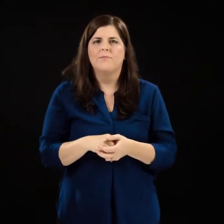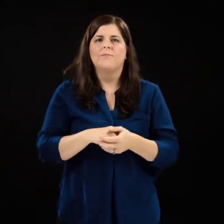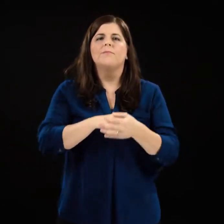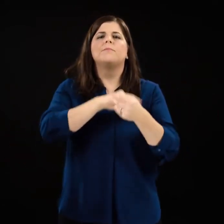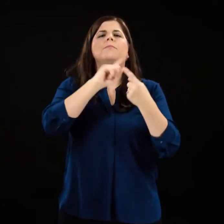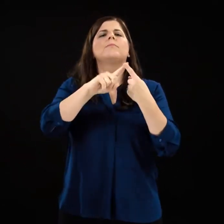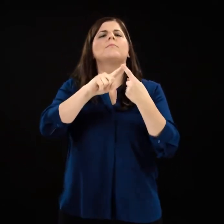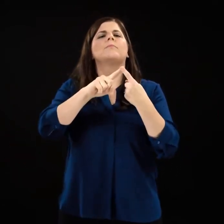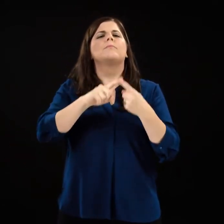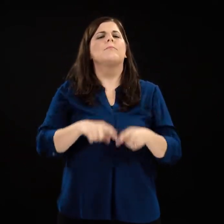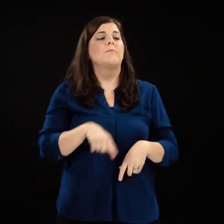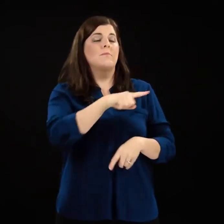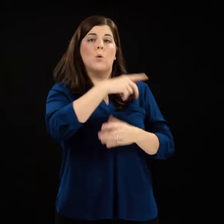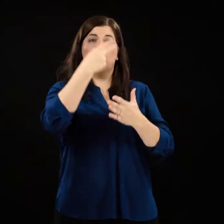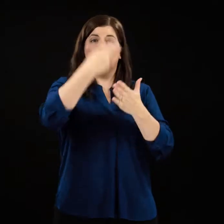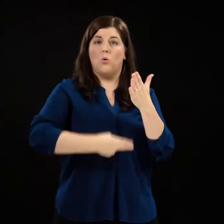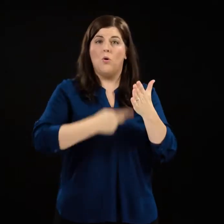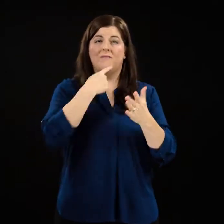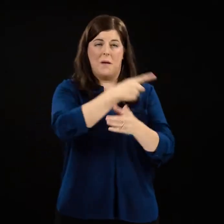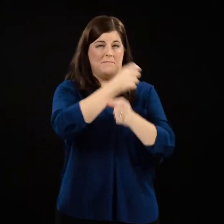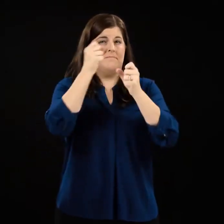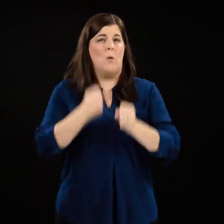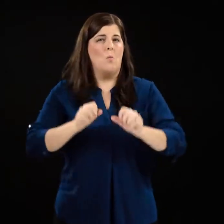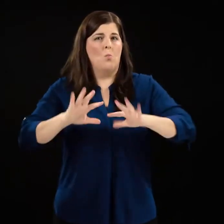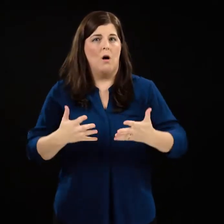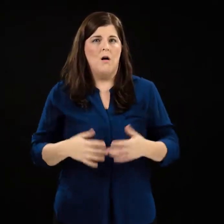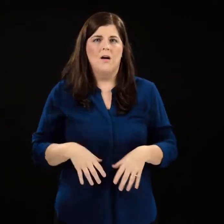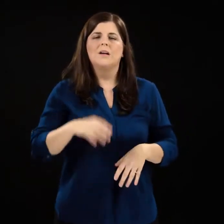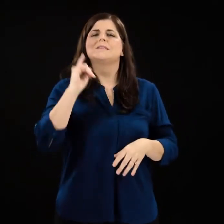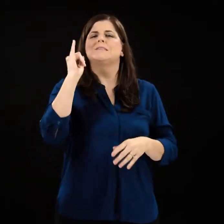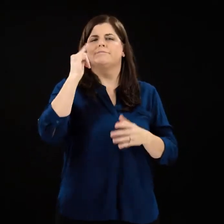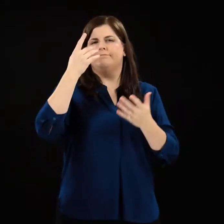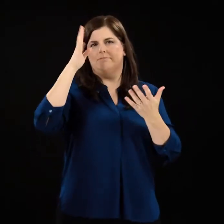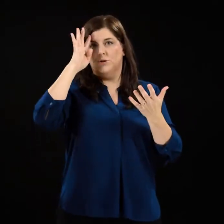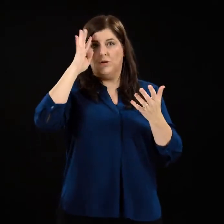contrat est plus longue. -- Il est le seul autorisé à consentir